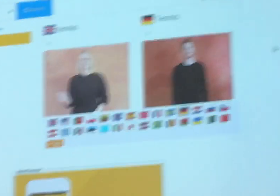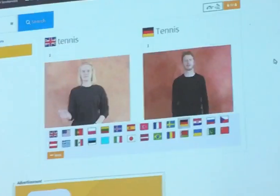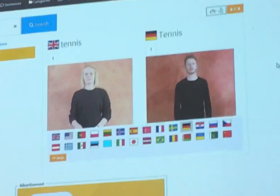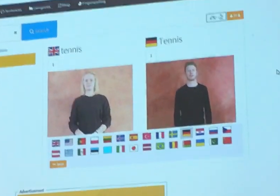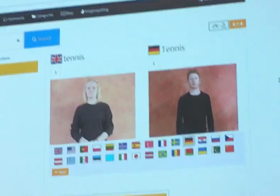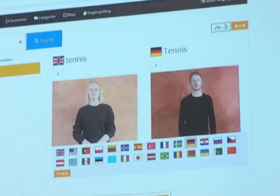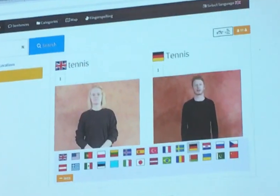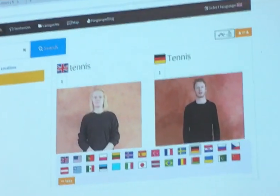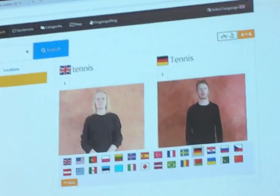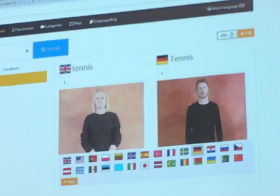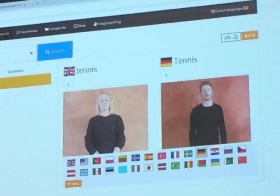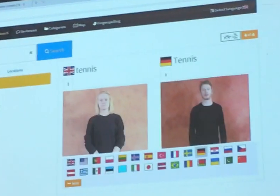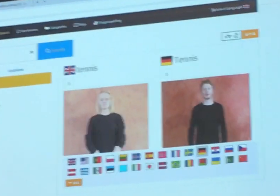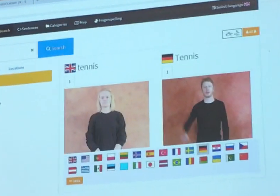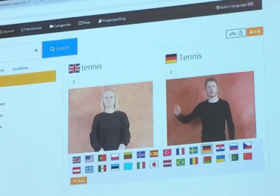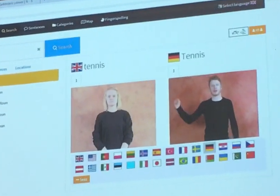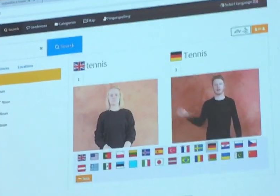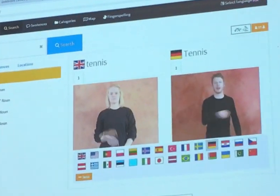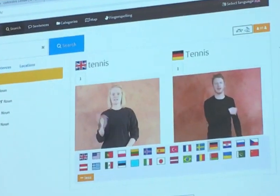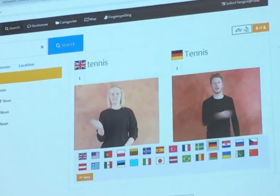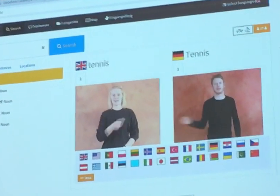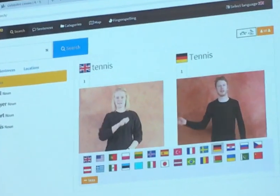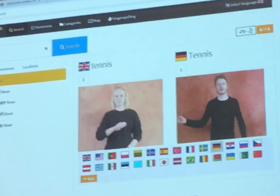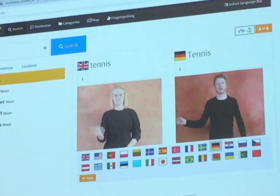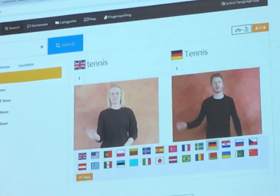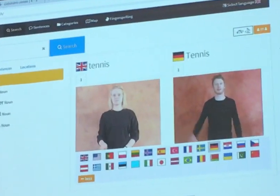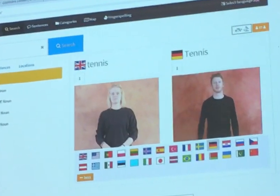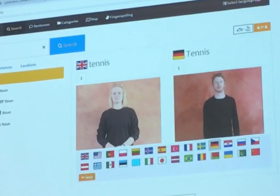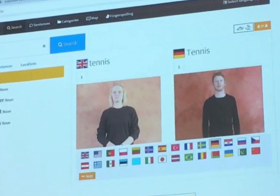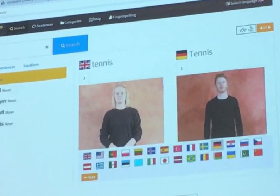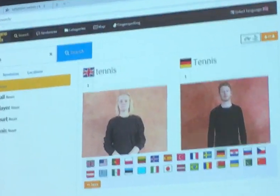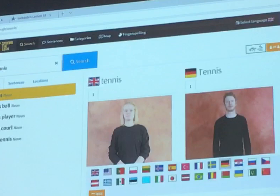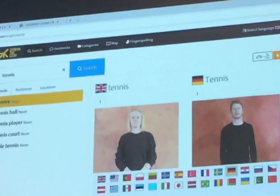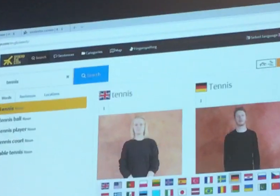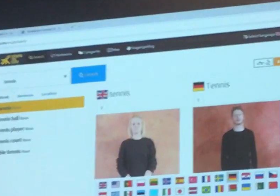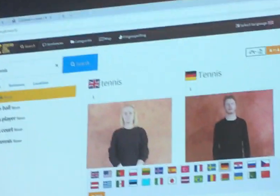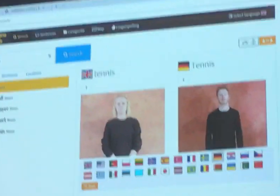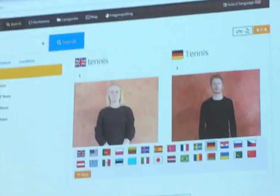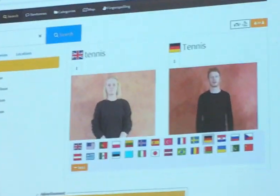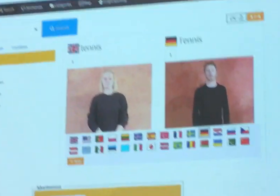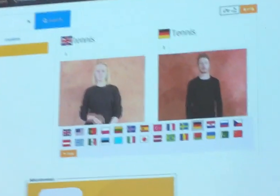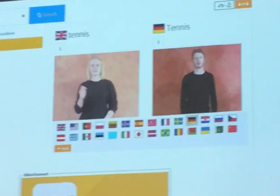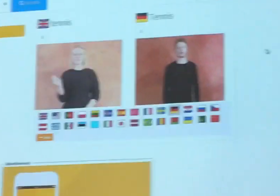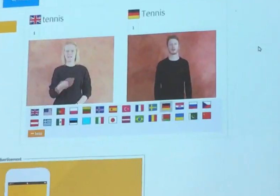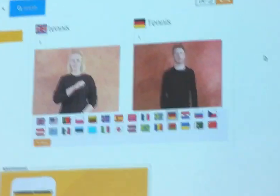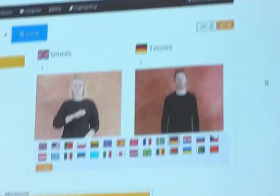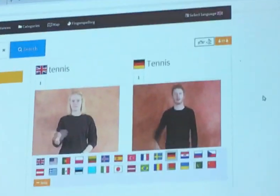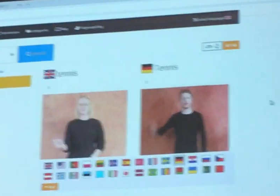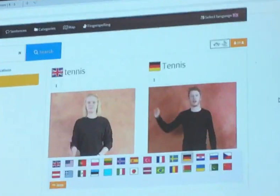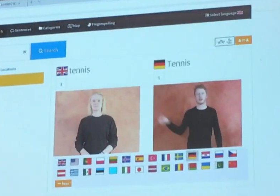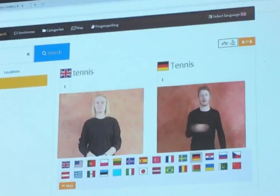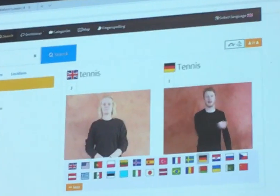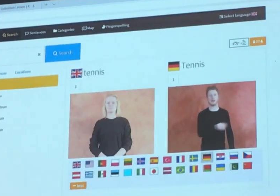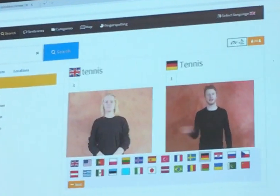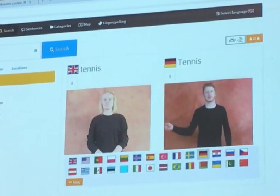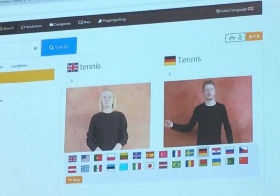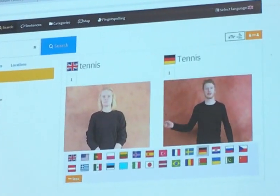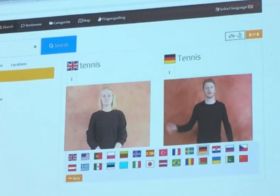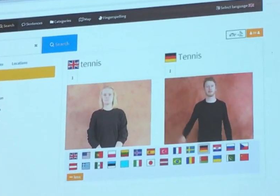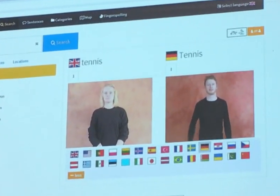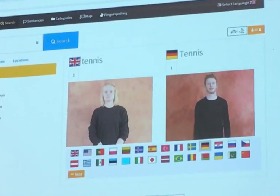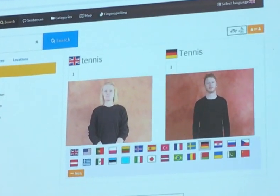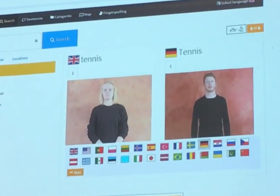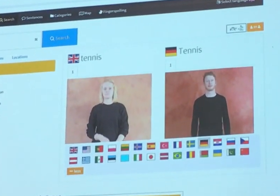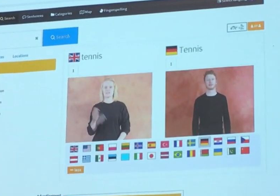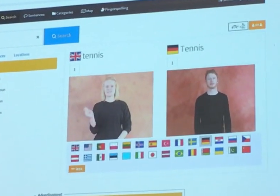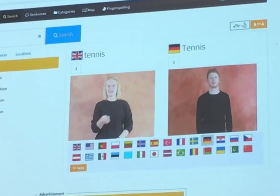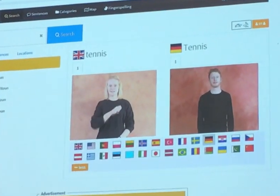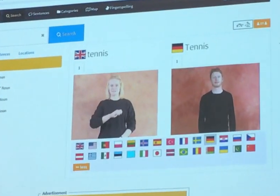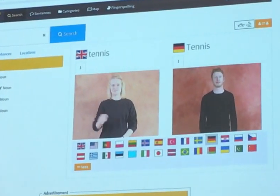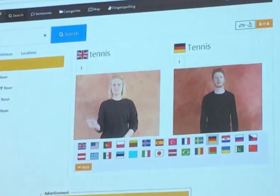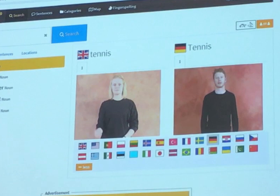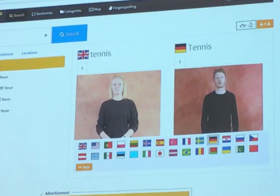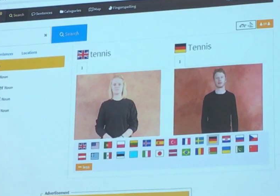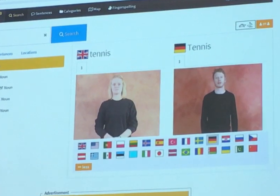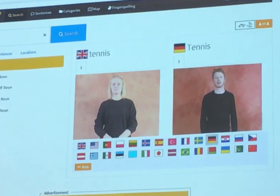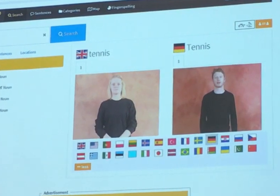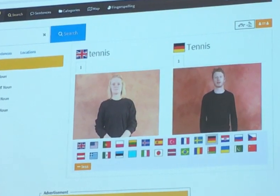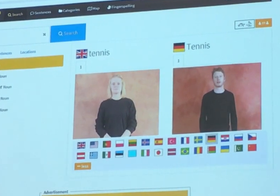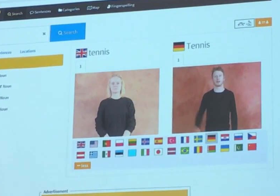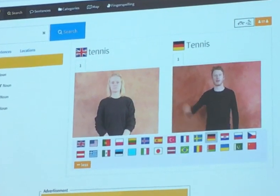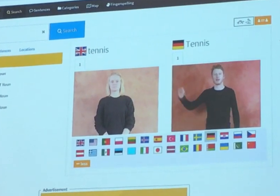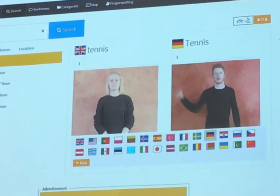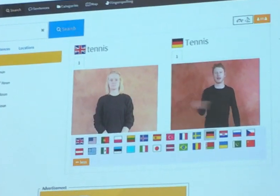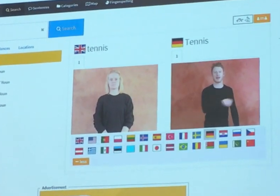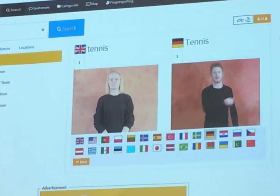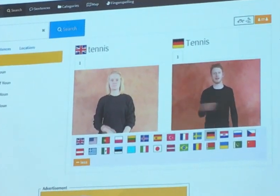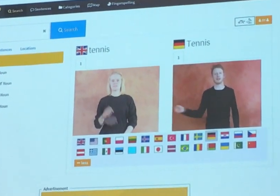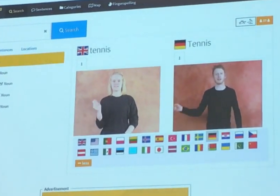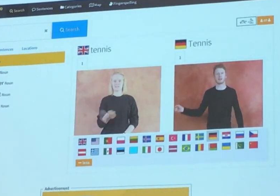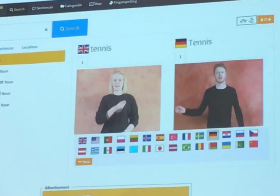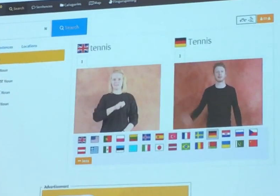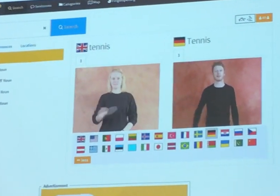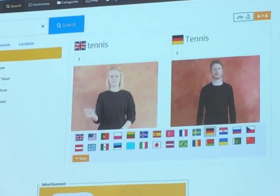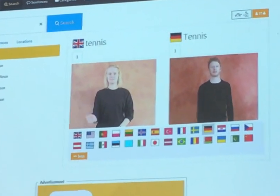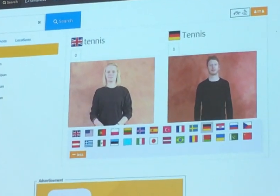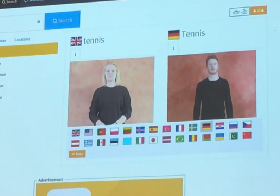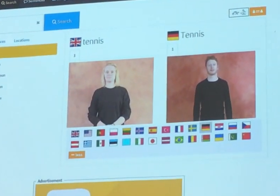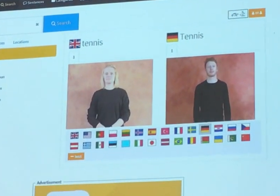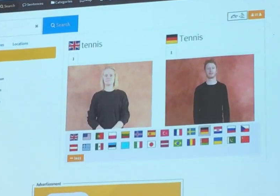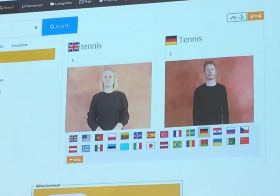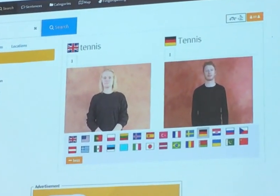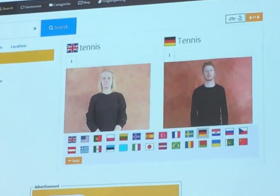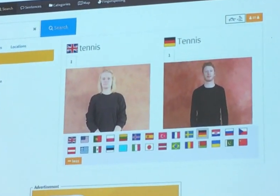Äh, es gibt keinen logischeren Weg, die Idee des Tennis in einer Bildsprache zu vermitteln, als Tennis visuell darzustellen. Dies ist Pantomime, aber es ist auch das Wort für Tennis.